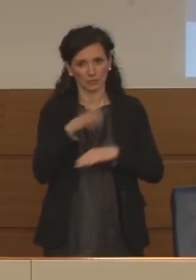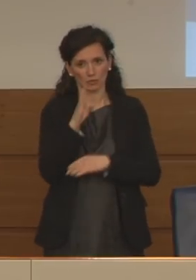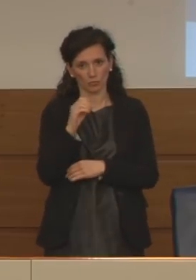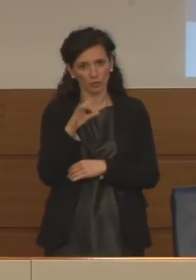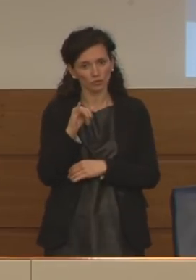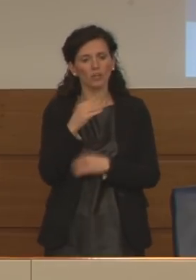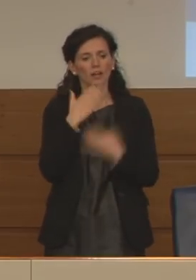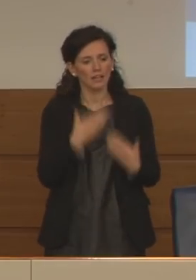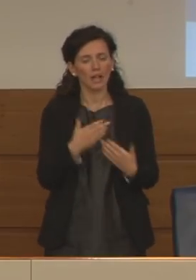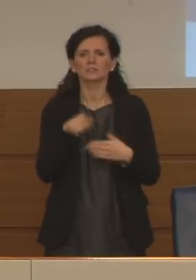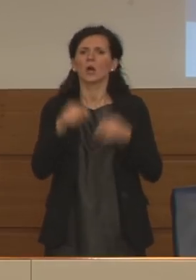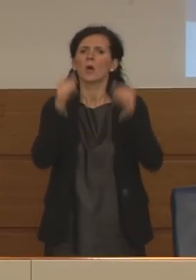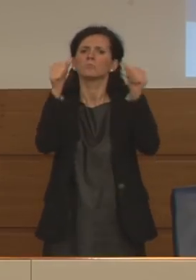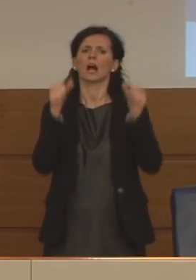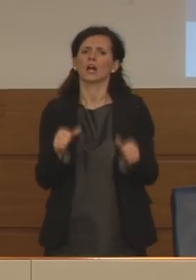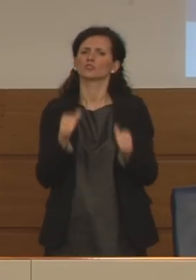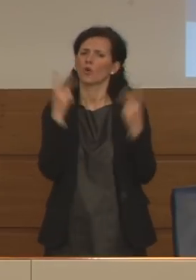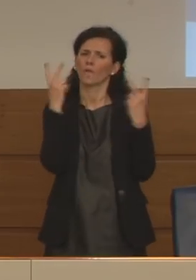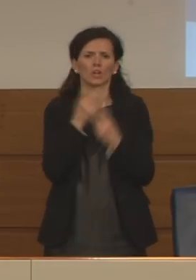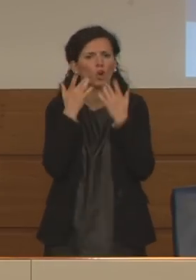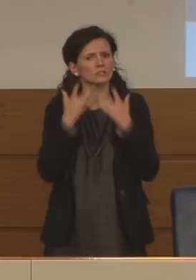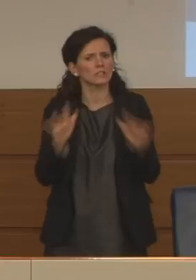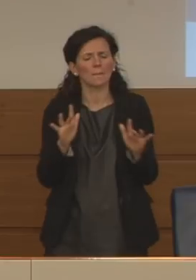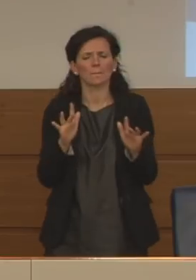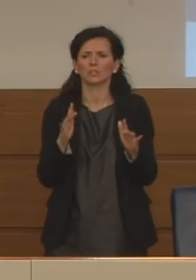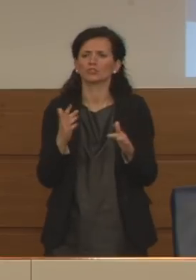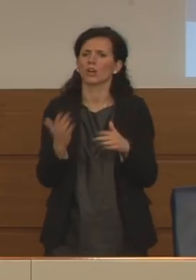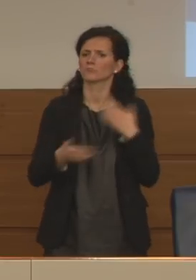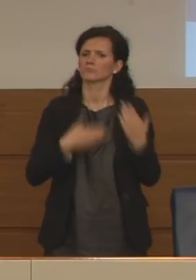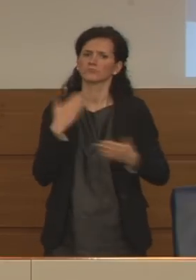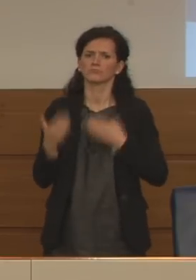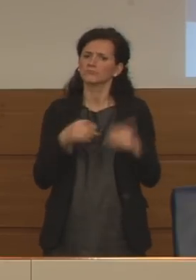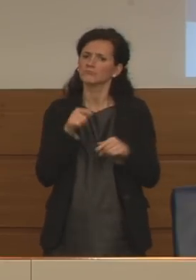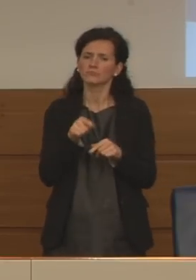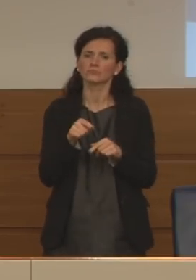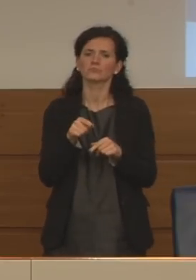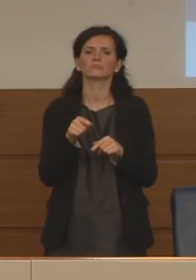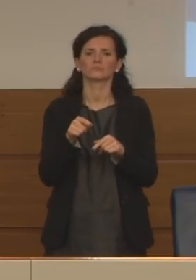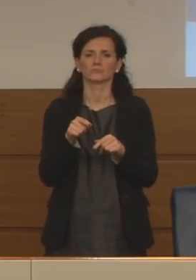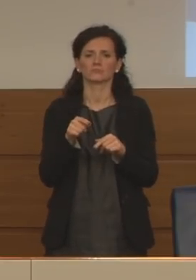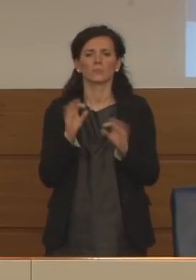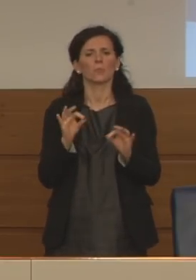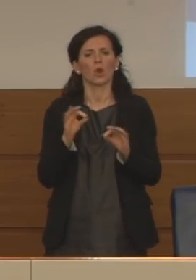un bando molto semplice e immediato, come è nel modo di fare della Protezione Civile.